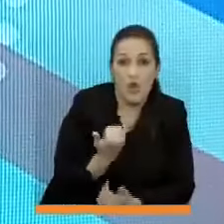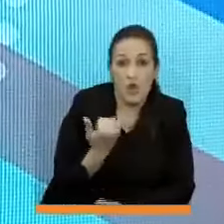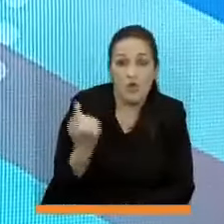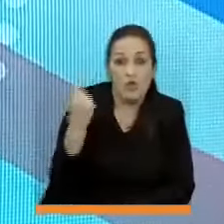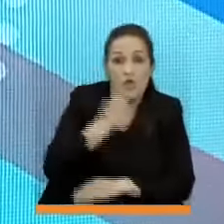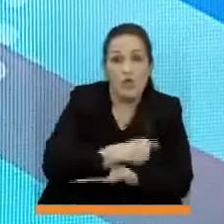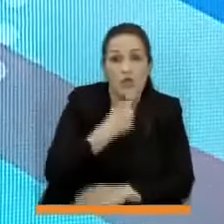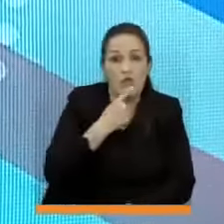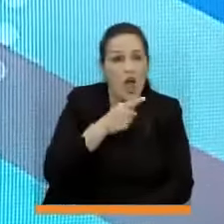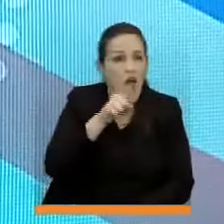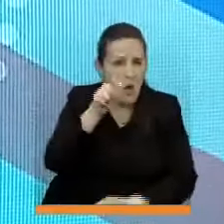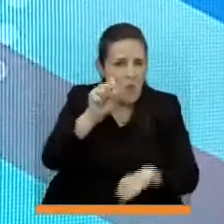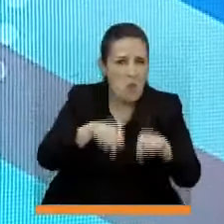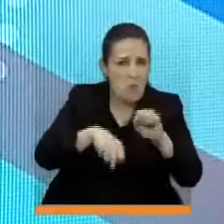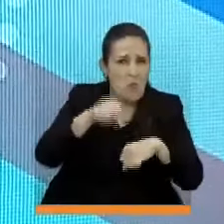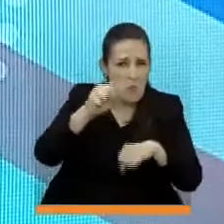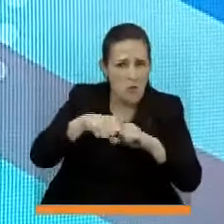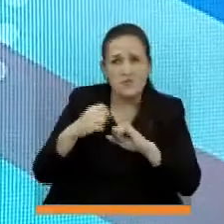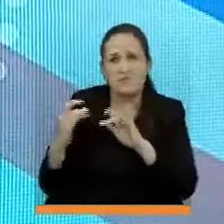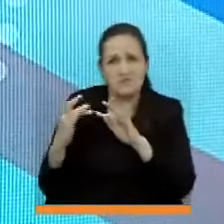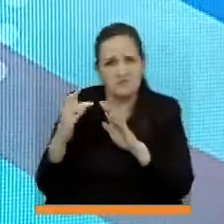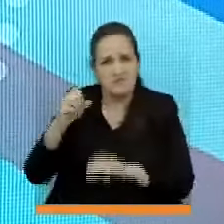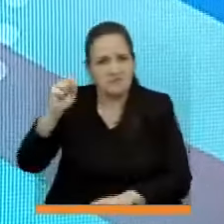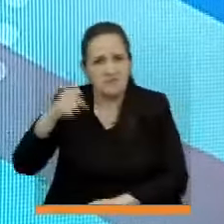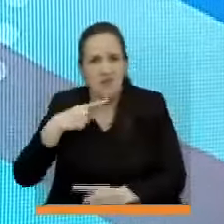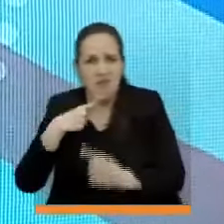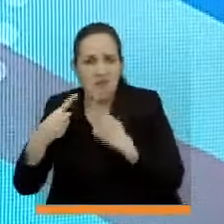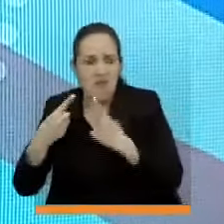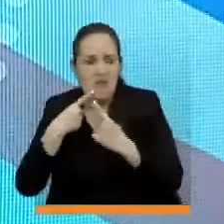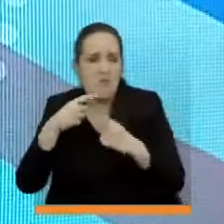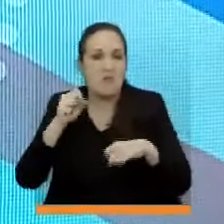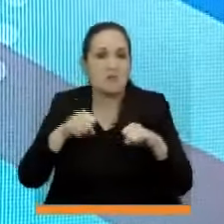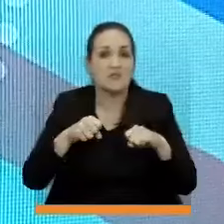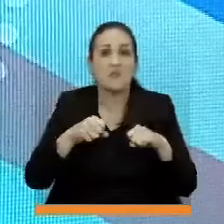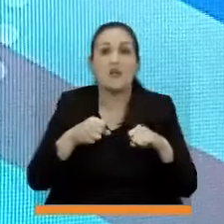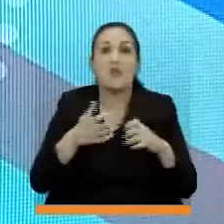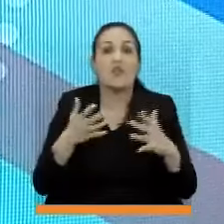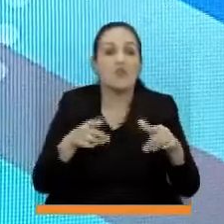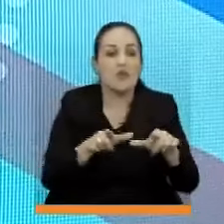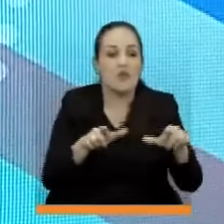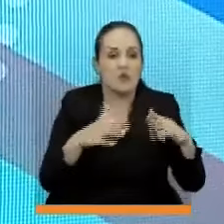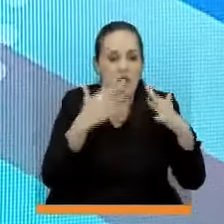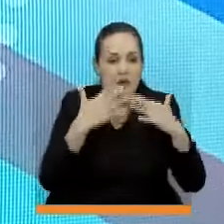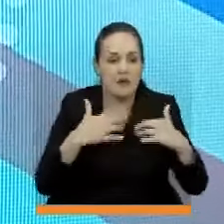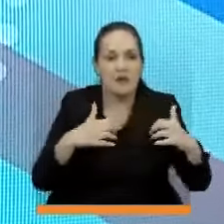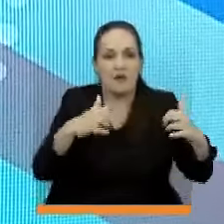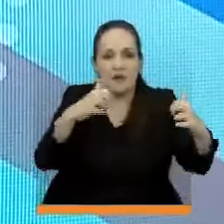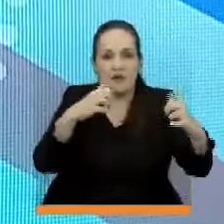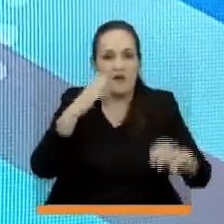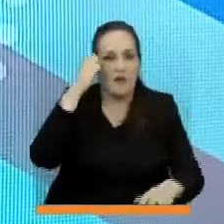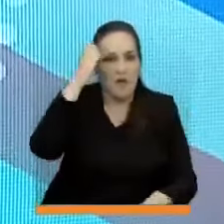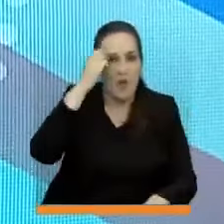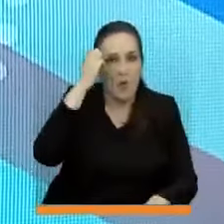LAS RECIENTES ELECCIONES EN ESTADOS UNIDOS. DONALD TRUMP ESTE JUEVES